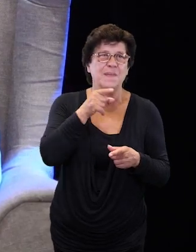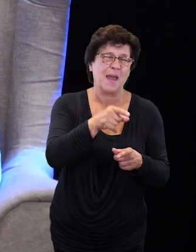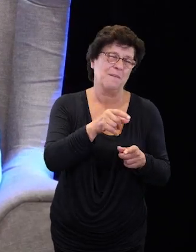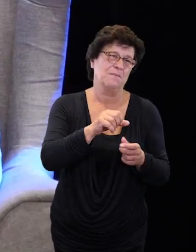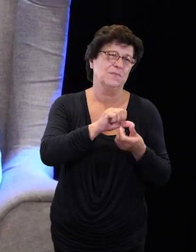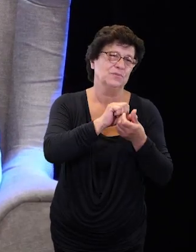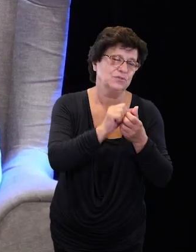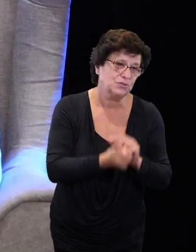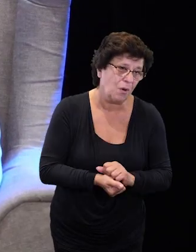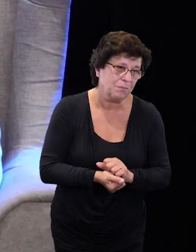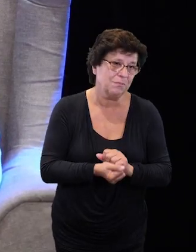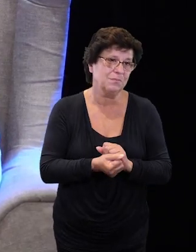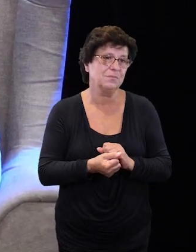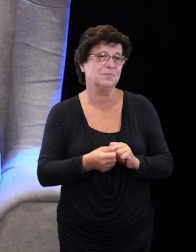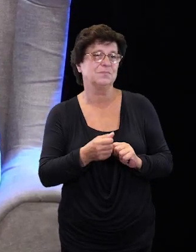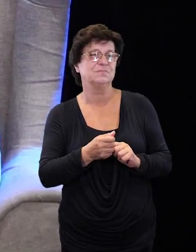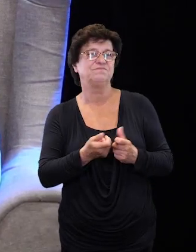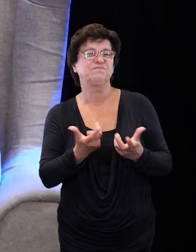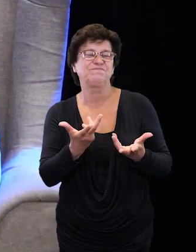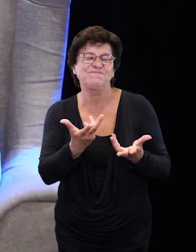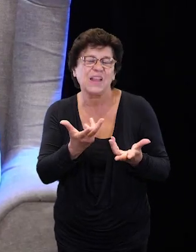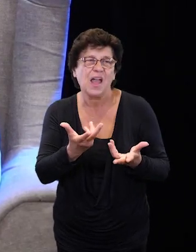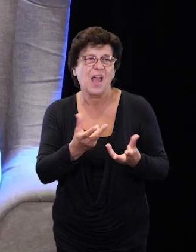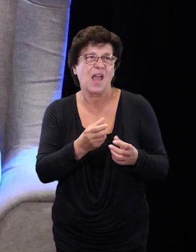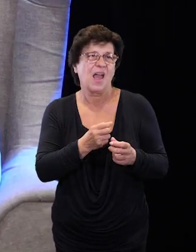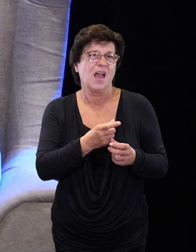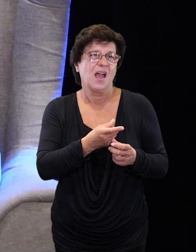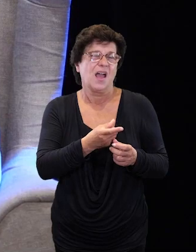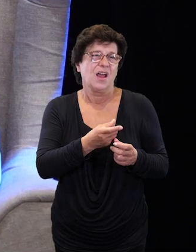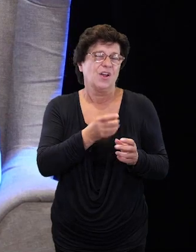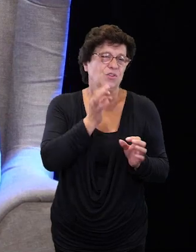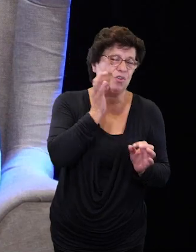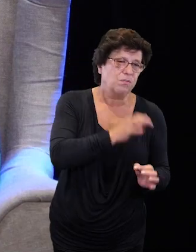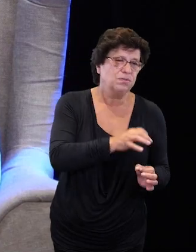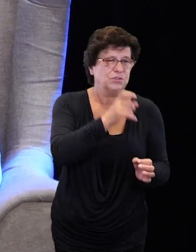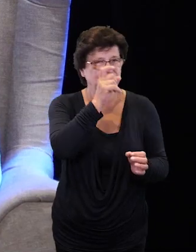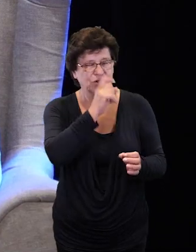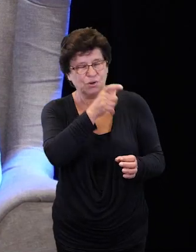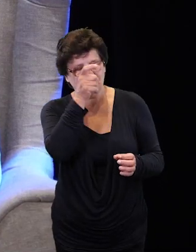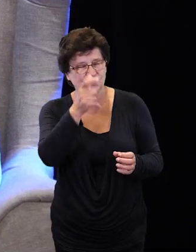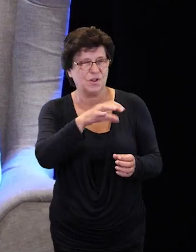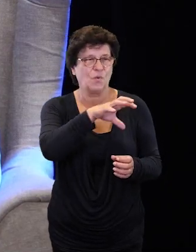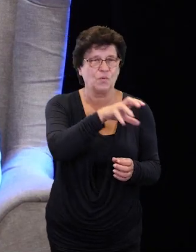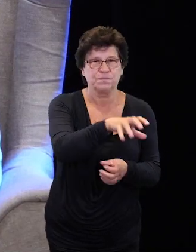jakieś zgniłe jabłka i zawsze są też ludzie pozytywni. Więc różnych można znaleźć, naprawdę.